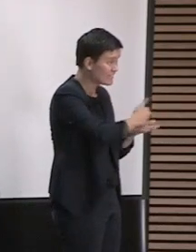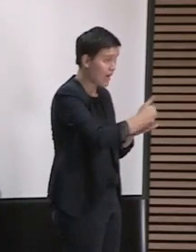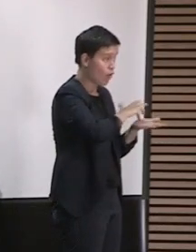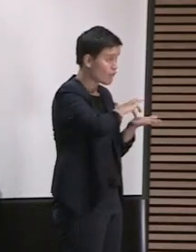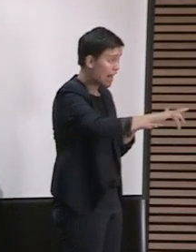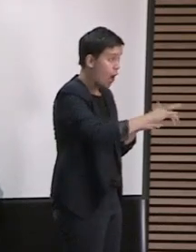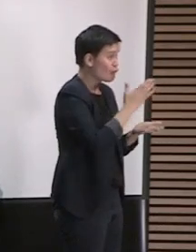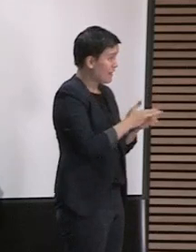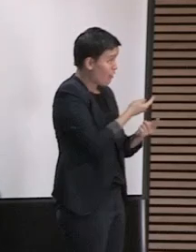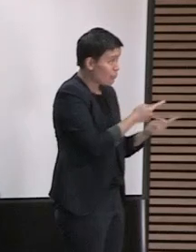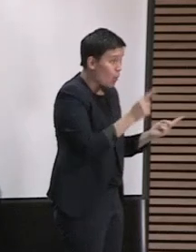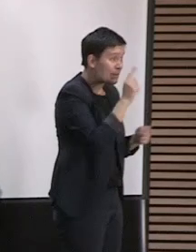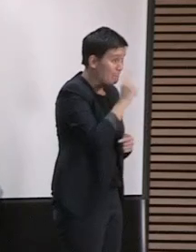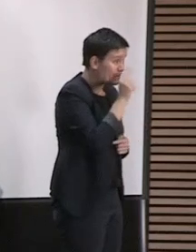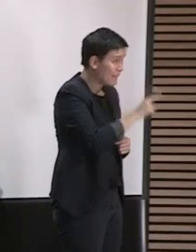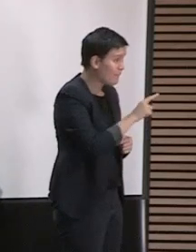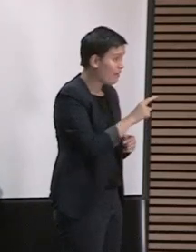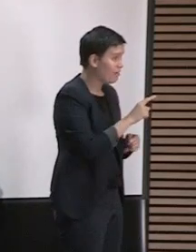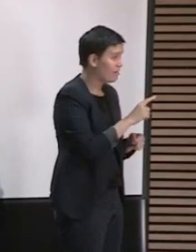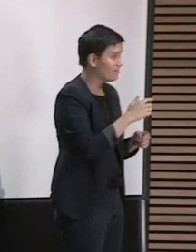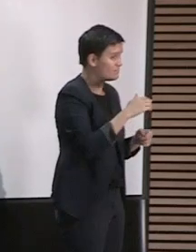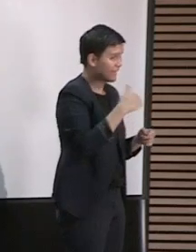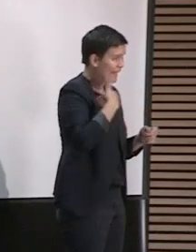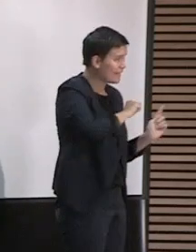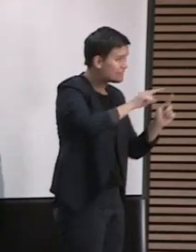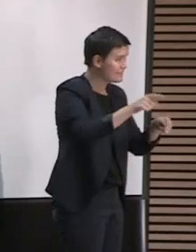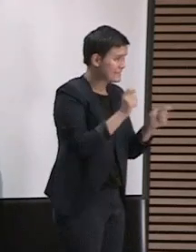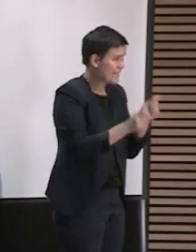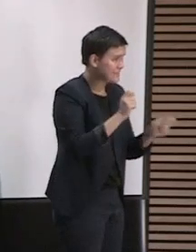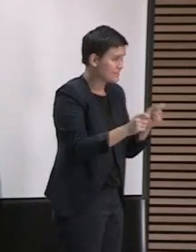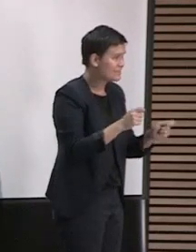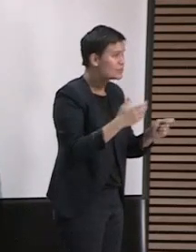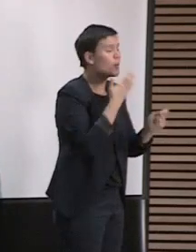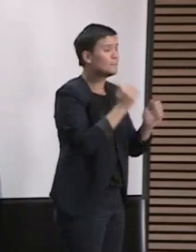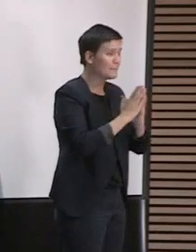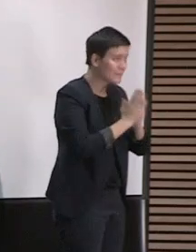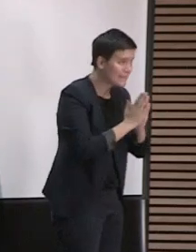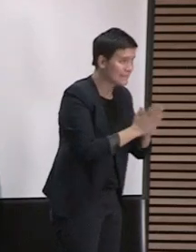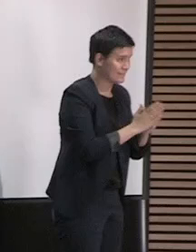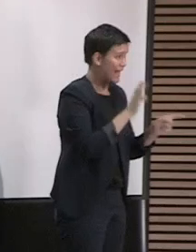whakangungu mo tetahi mea noa, ma te pono, ka mahi ma te hunga noho Ko enei haumanu kua whakatuu ki te mahi i nga